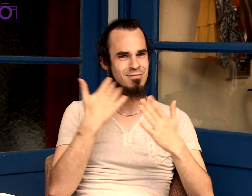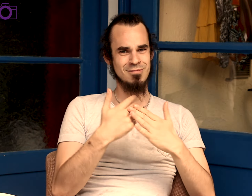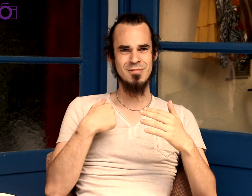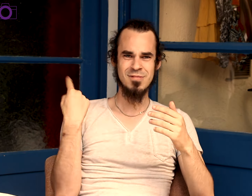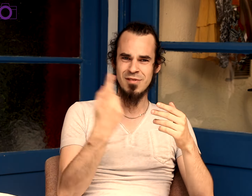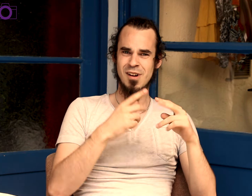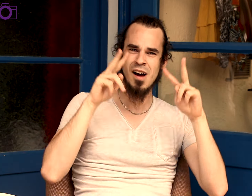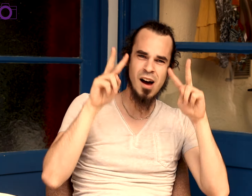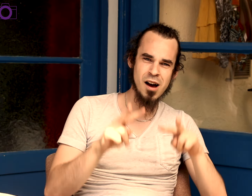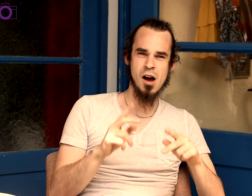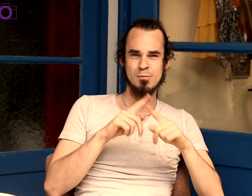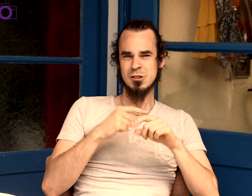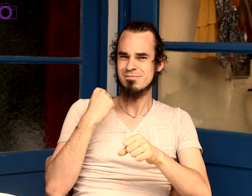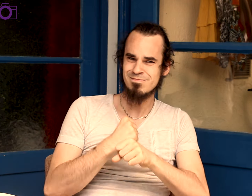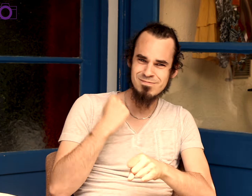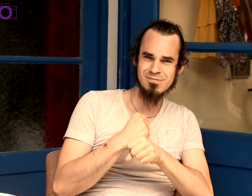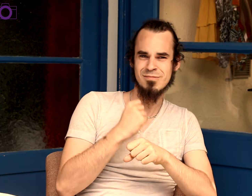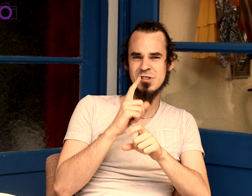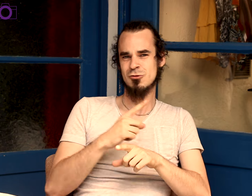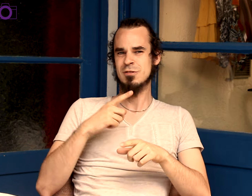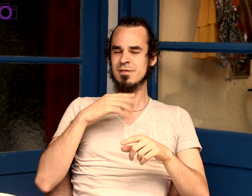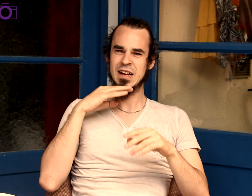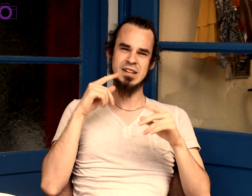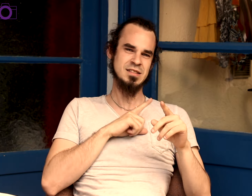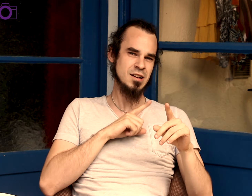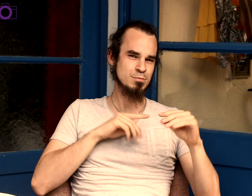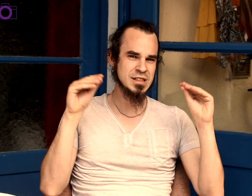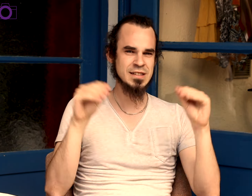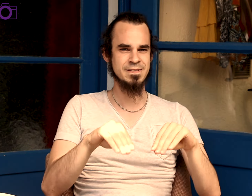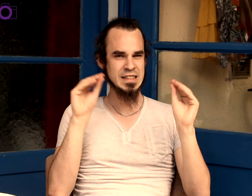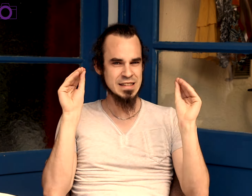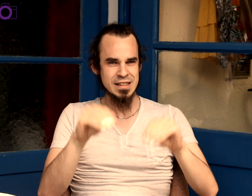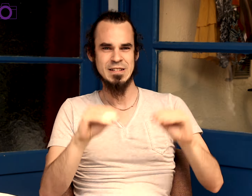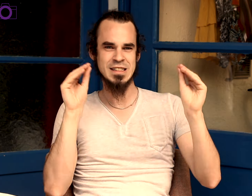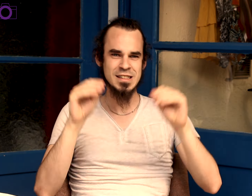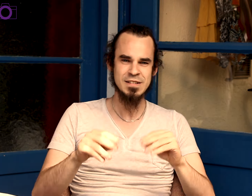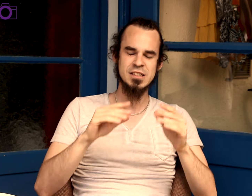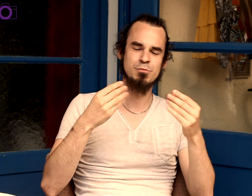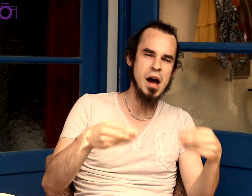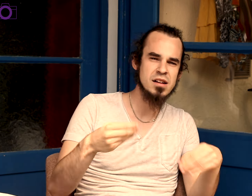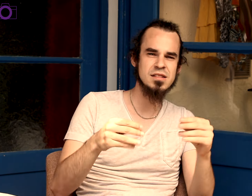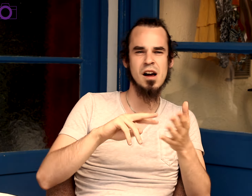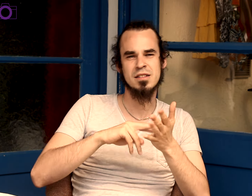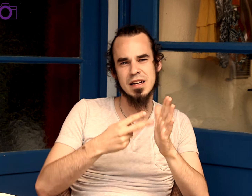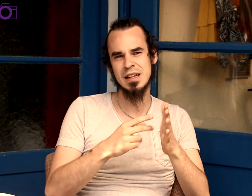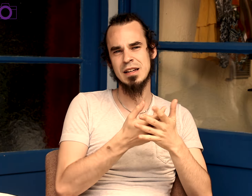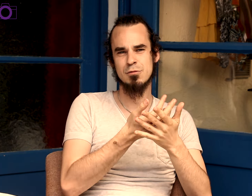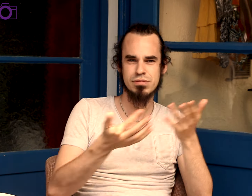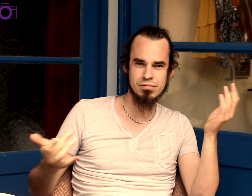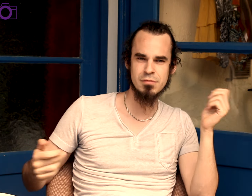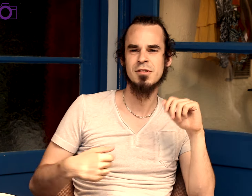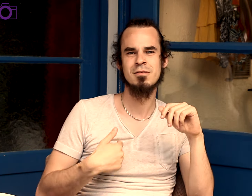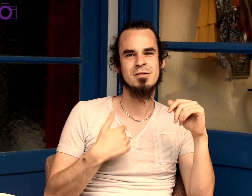Wir machen unsere ganze Arbeit ehrenamtlich und haben einiges investiert in Material, Technik usw.